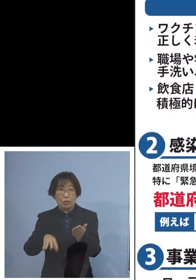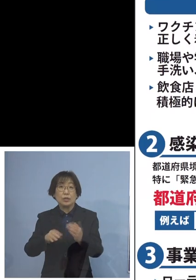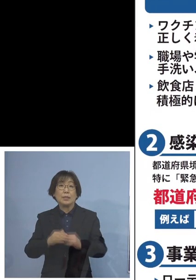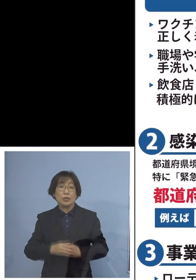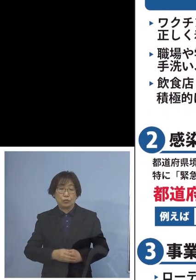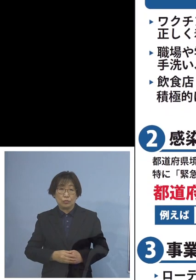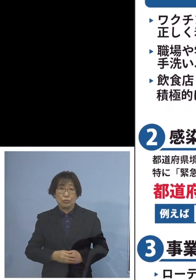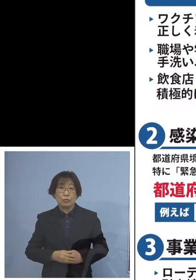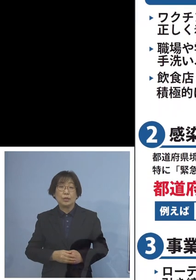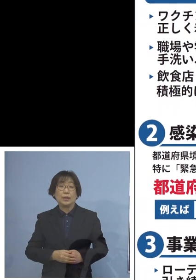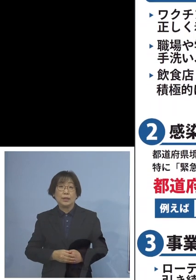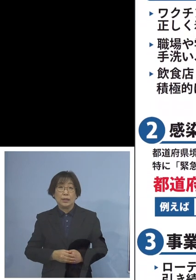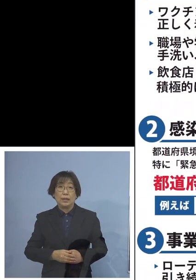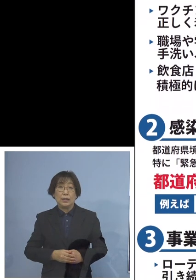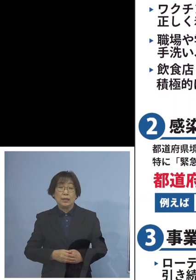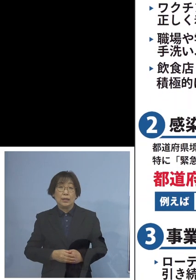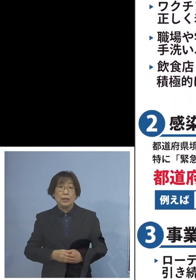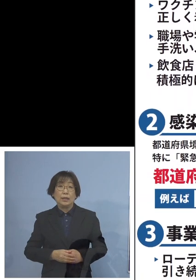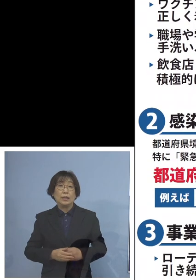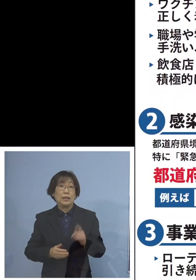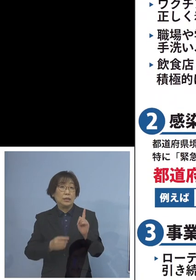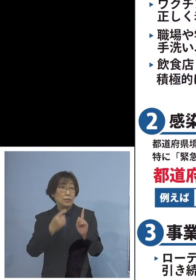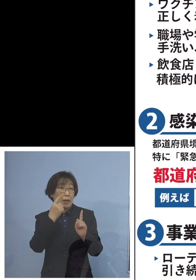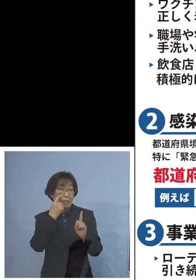そして、まず1番目、やはり感染防止対策